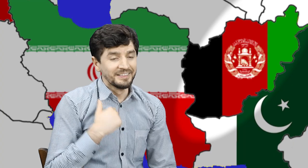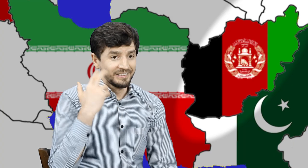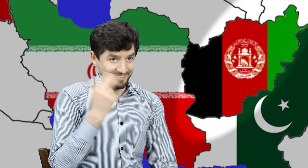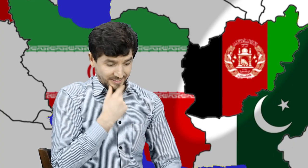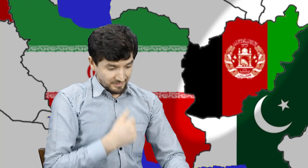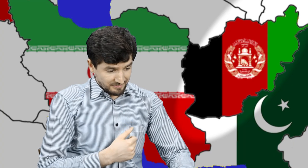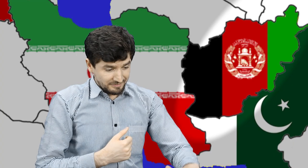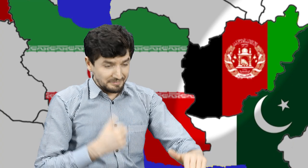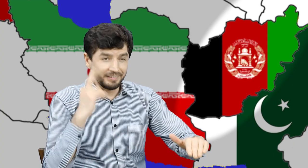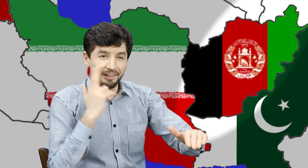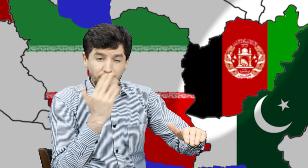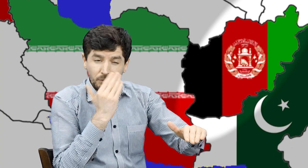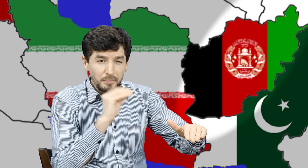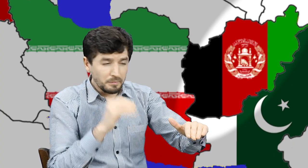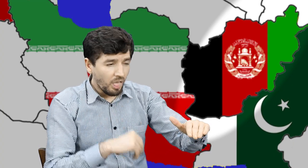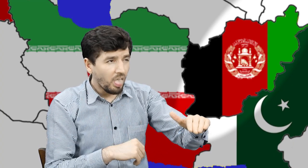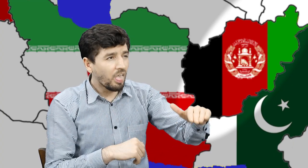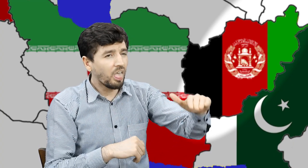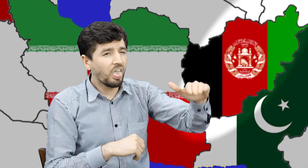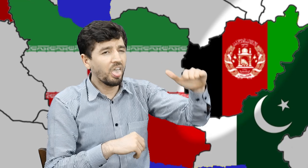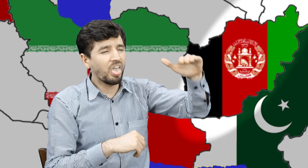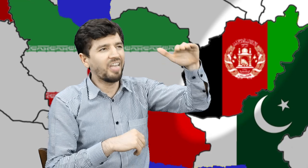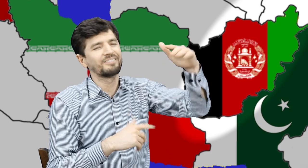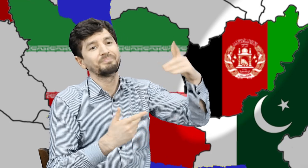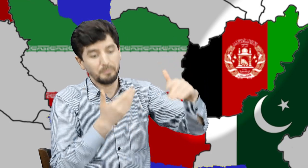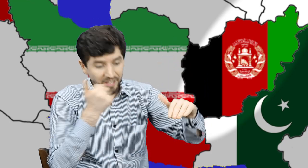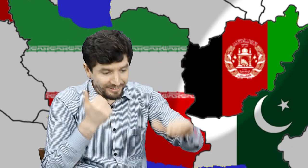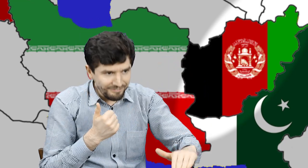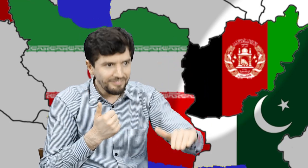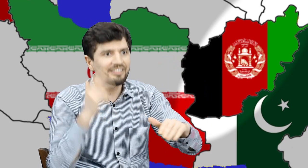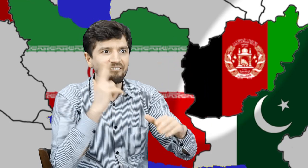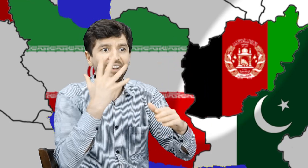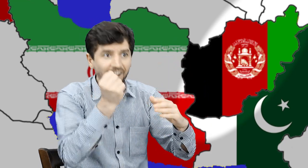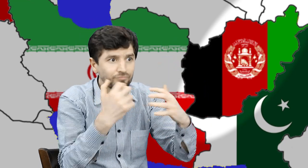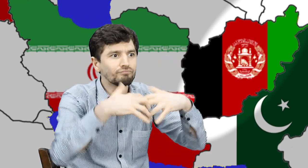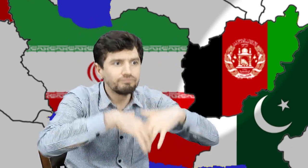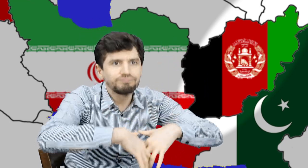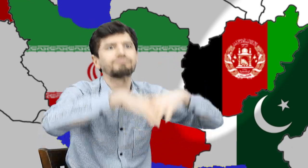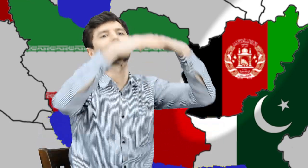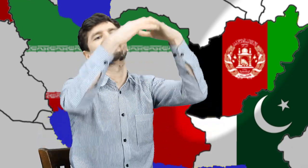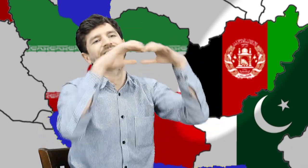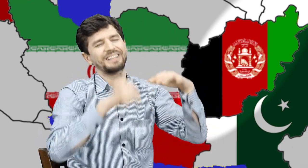Ich war an keiner Gehörlosenschule. Es wäre besser, wenn schon viel früher eine Schule für Taube gegründet worden wäre.